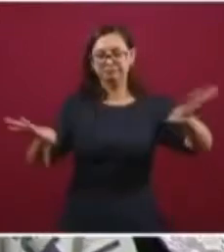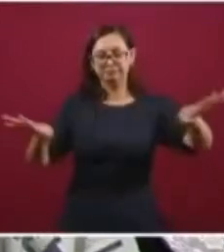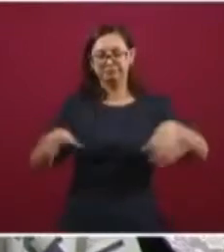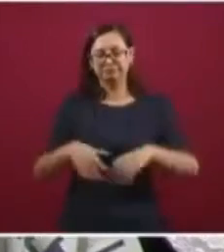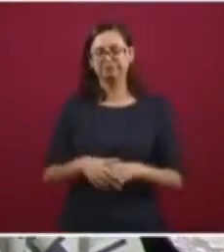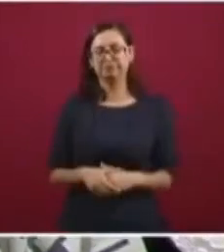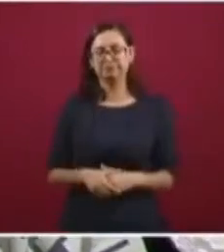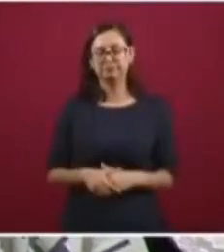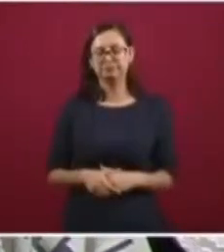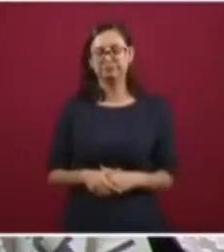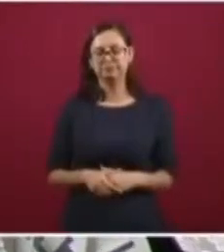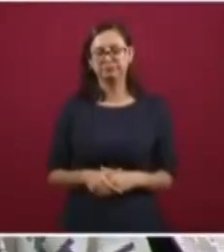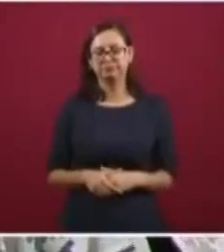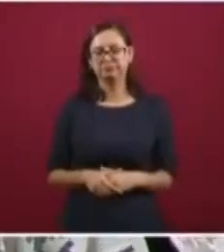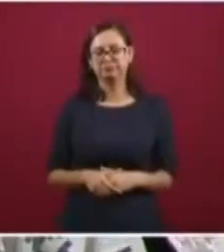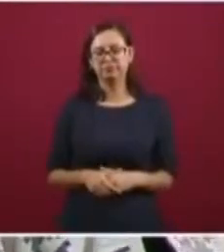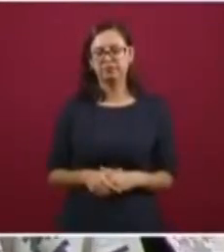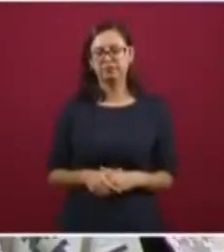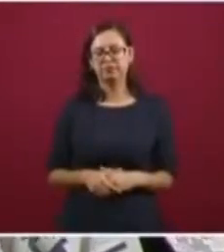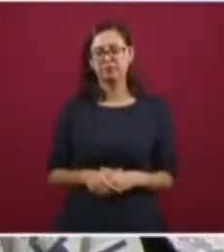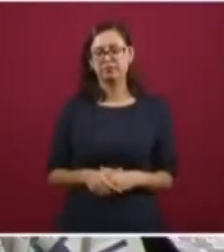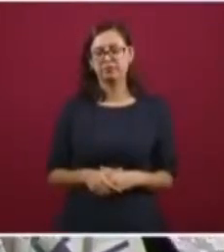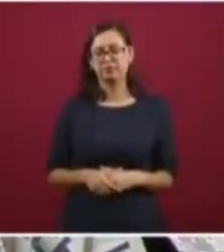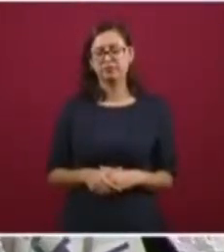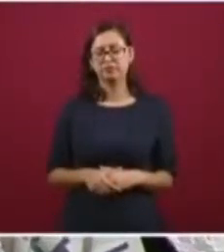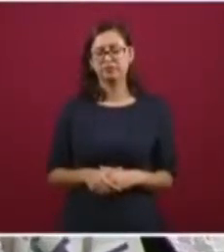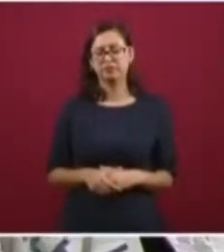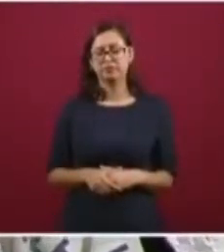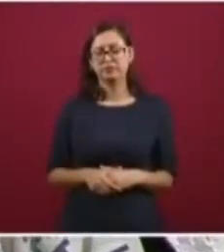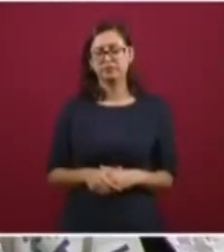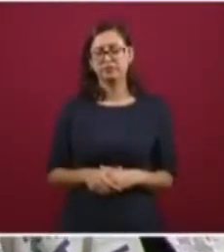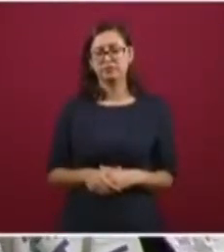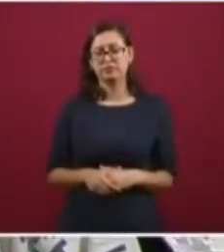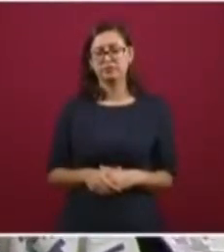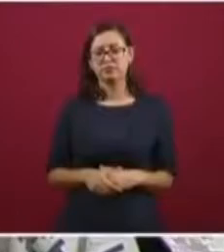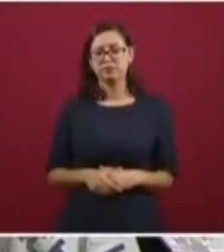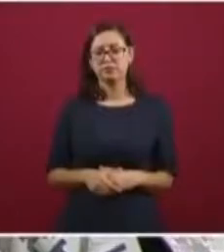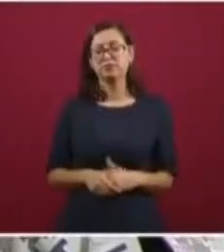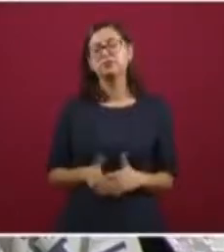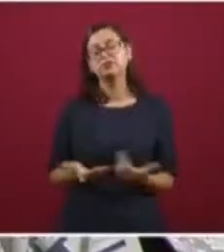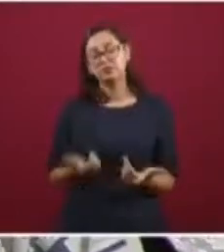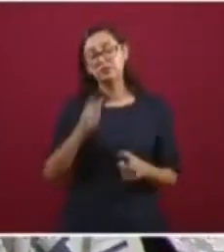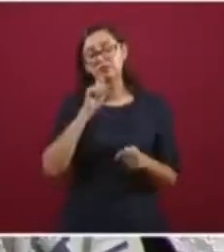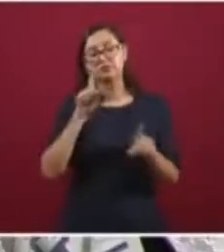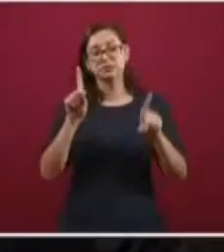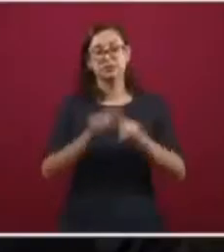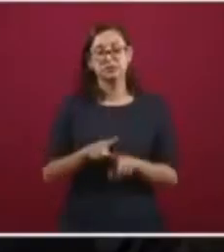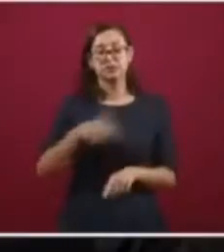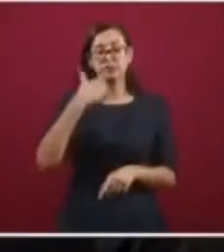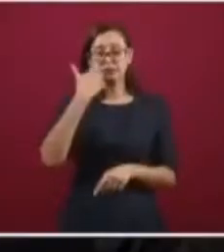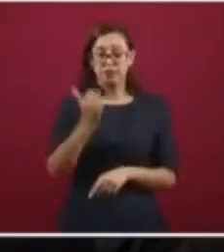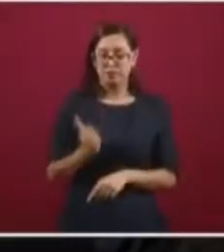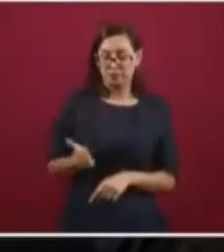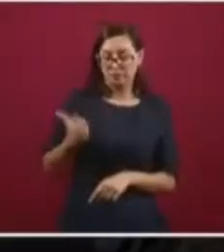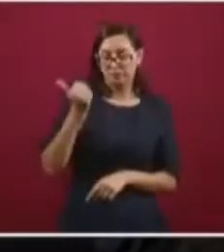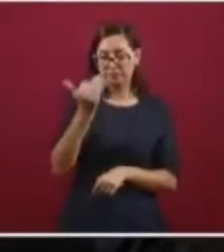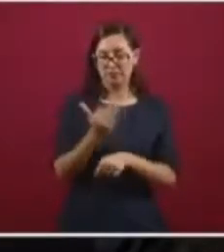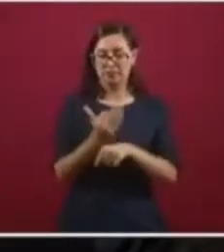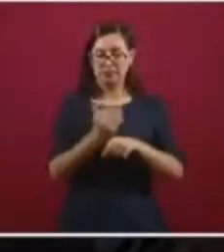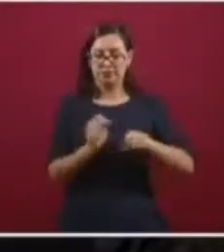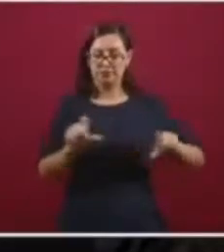Y aquí también mencionar -aprovechando esta lámina- que en cada una de las coordinaciones